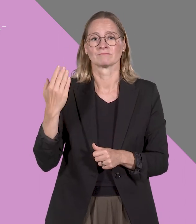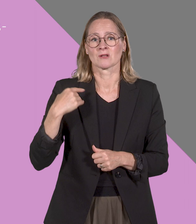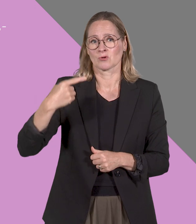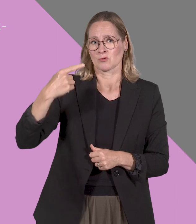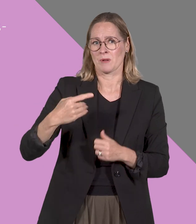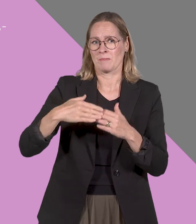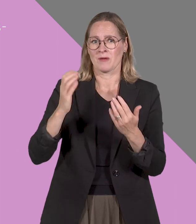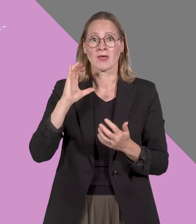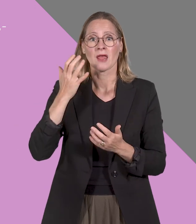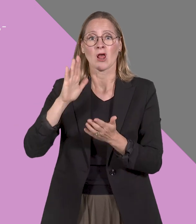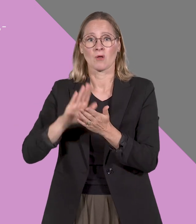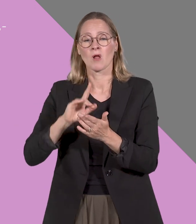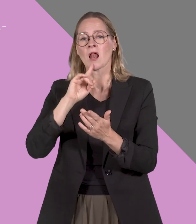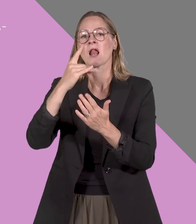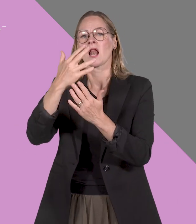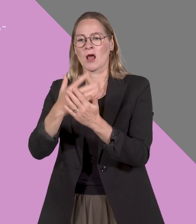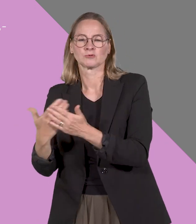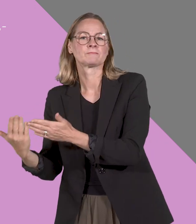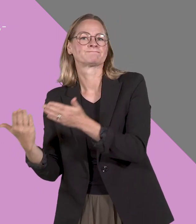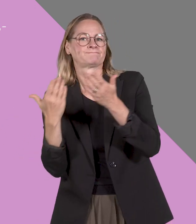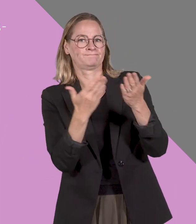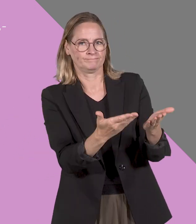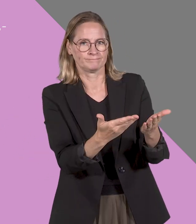asiasta lausunnon 10.8.